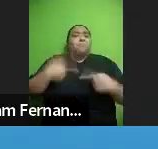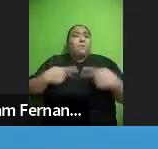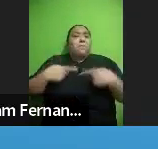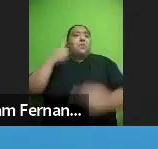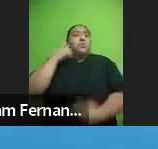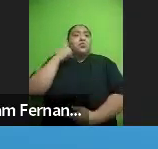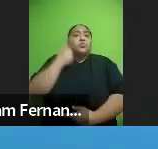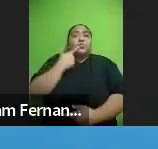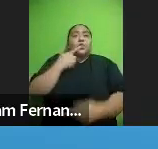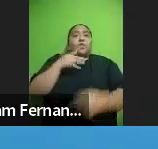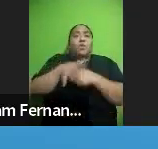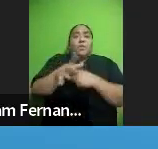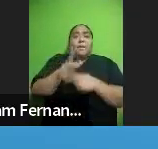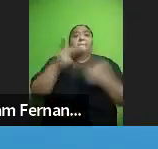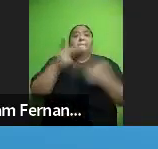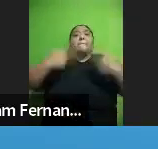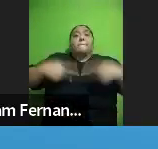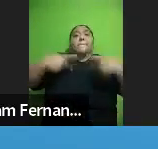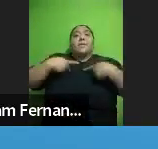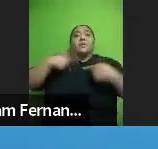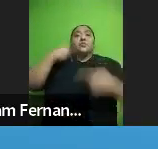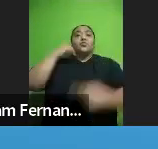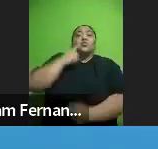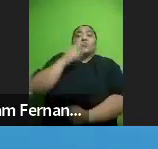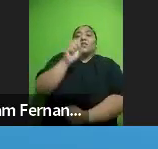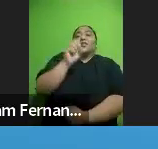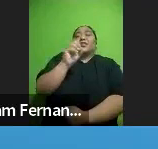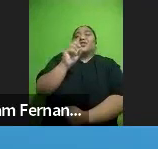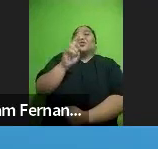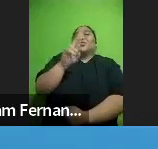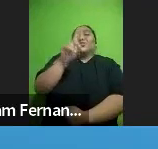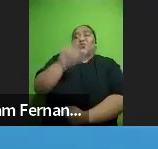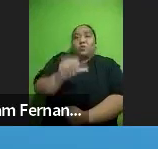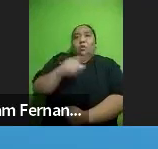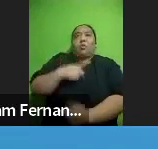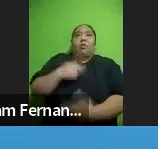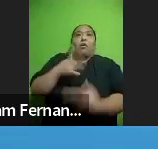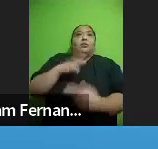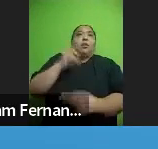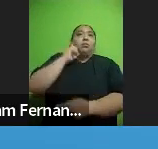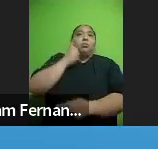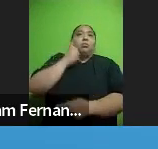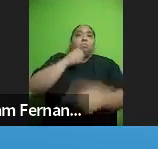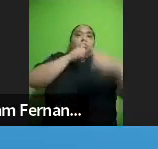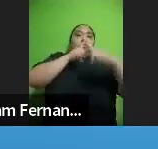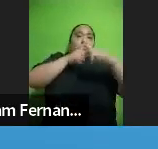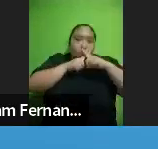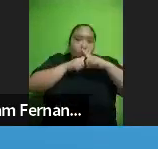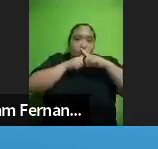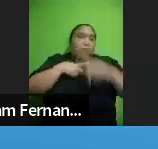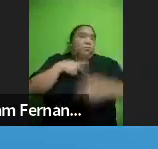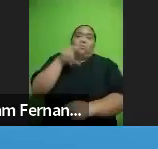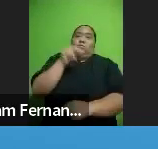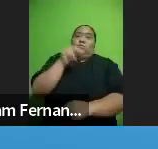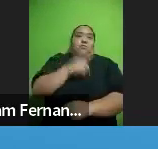a las personas sordas, tal a las personas sordas, tal cual es persona sorda. No se puede decir solo sordo o no se puede decir sordo